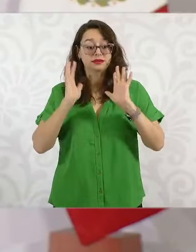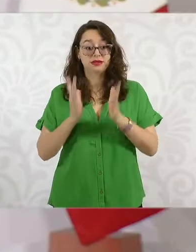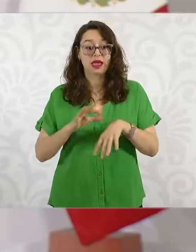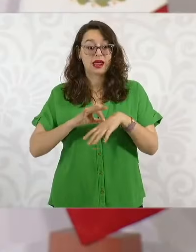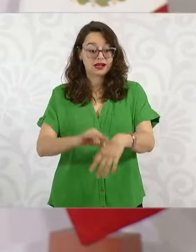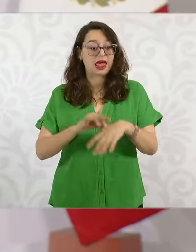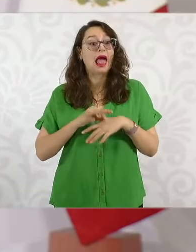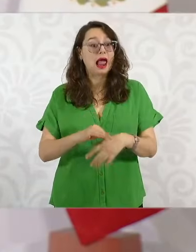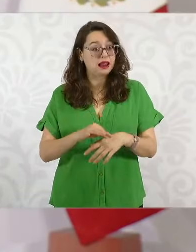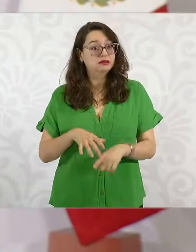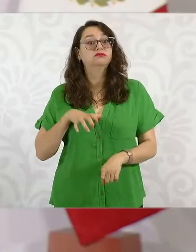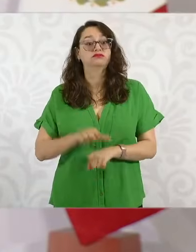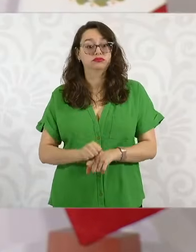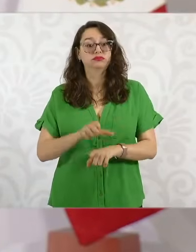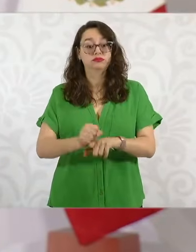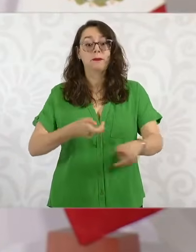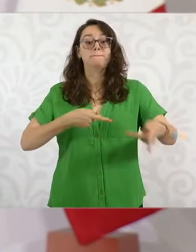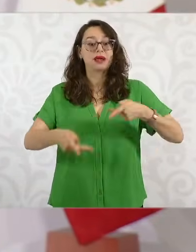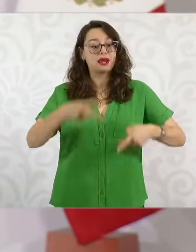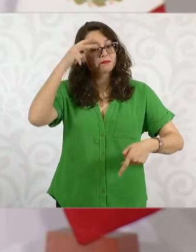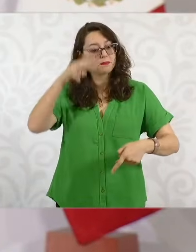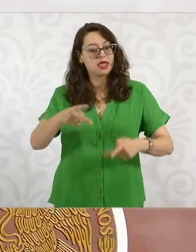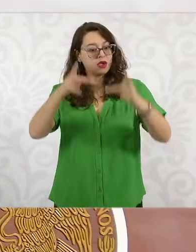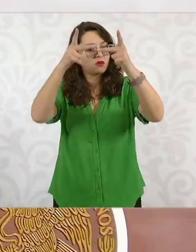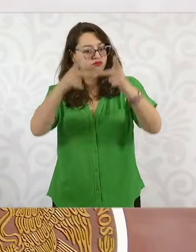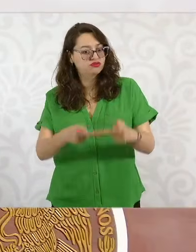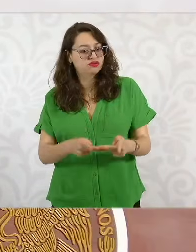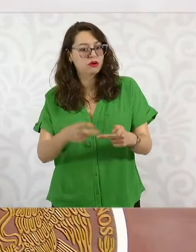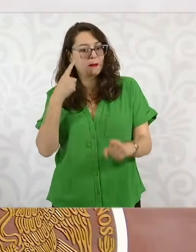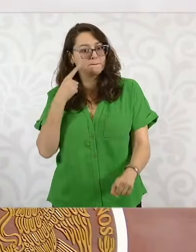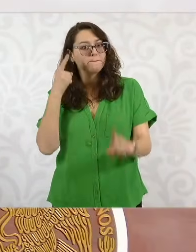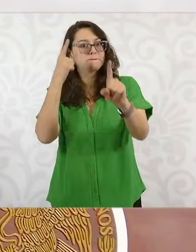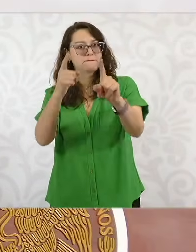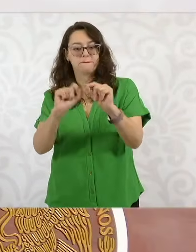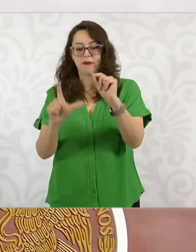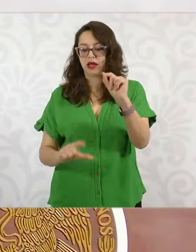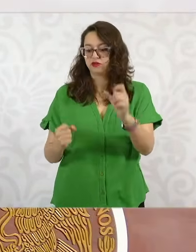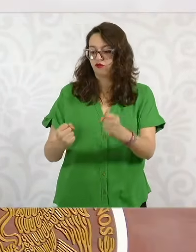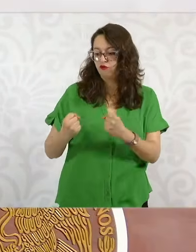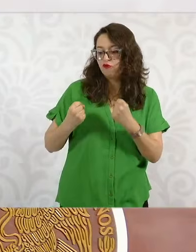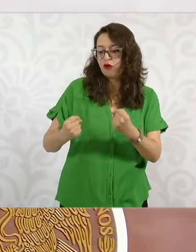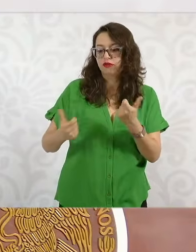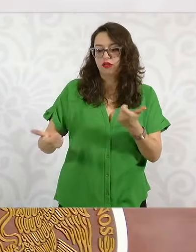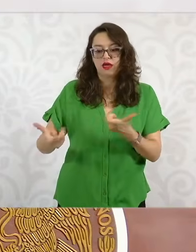están alineados con el plan México y con su visión de un país más fuerte, productivo y con bienestar.